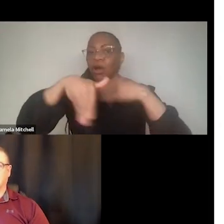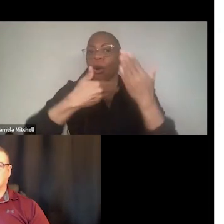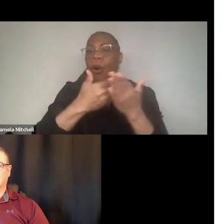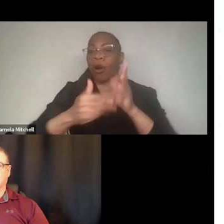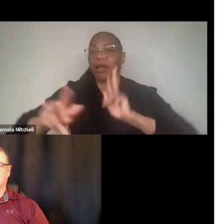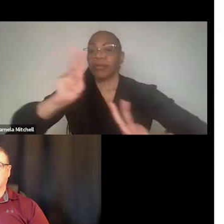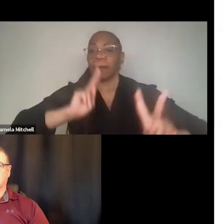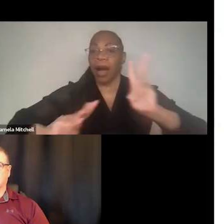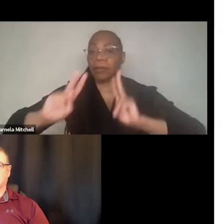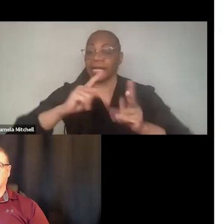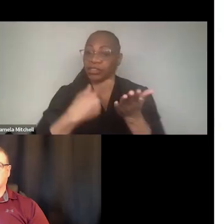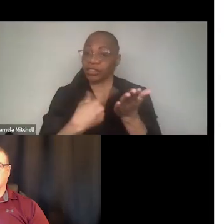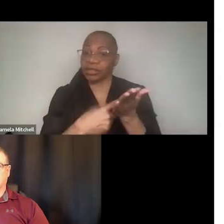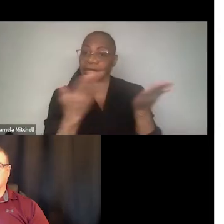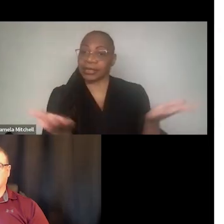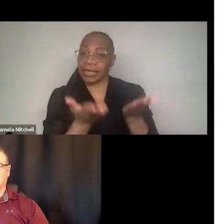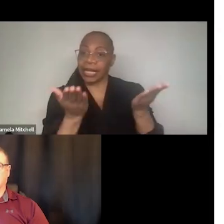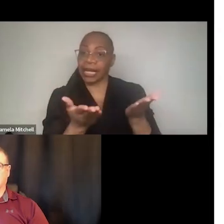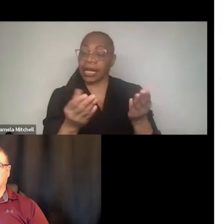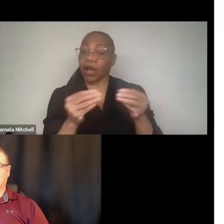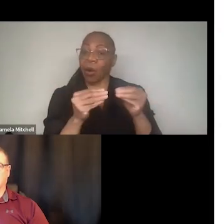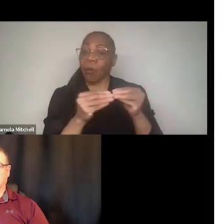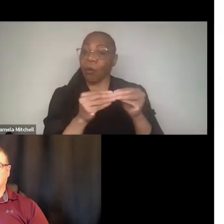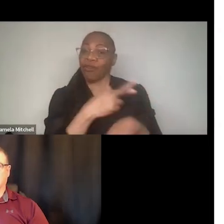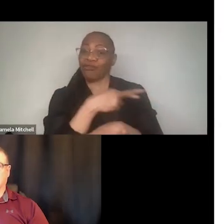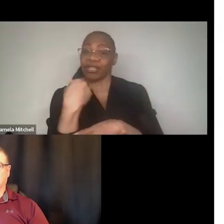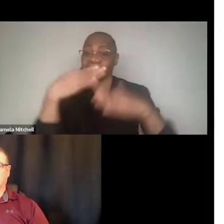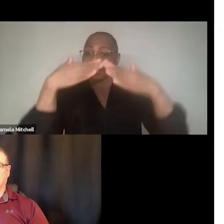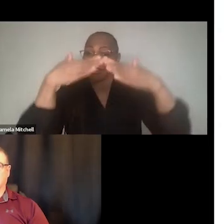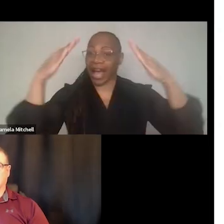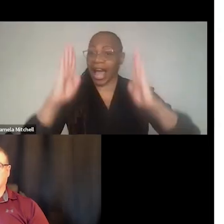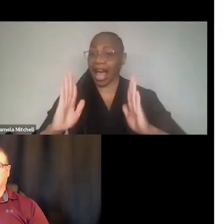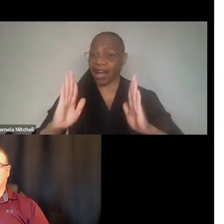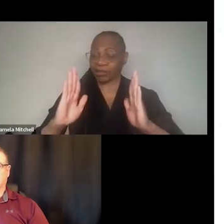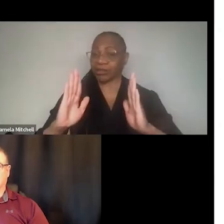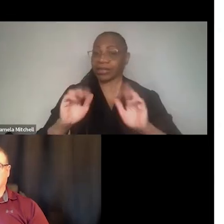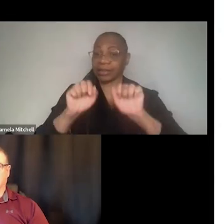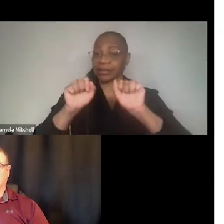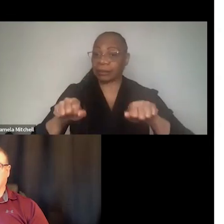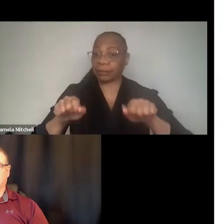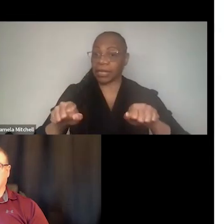que he mencionado aquí están en mayor riesgo de inestabilidad de vivienda y/o eventualmente de quedarse sin hogar.